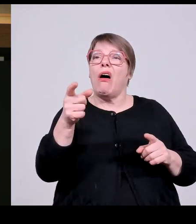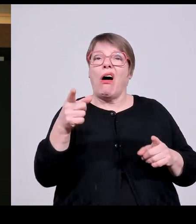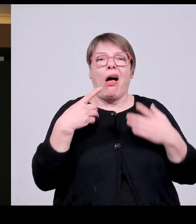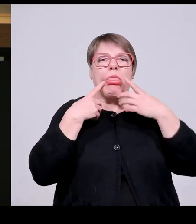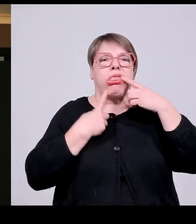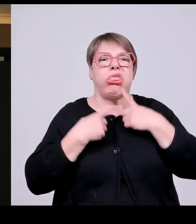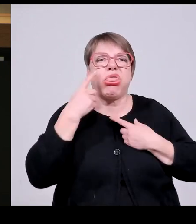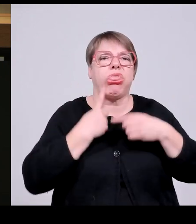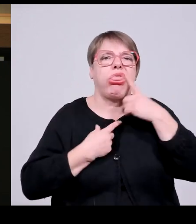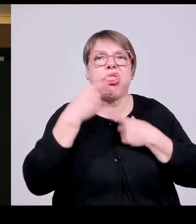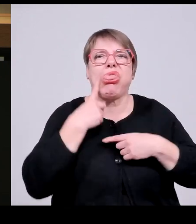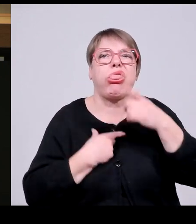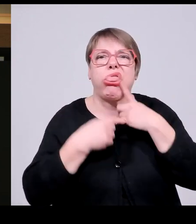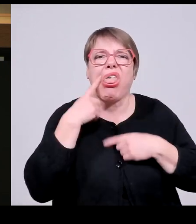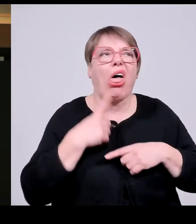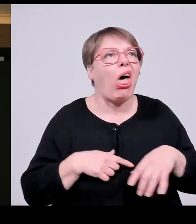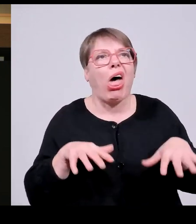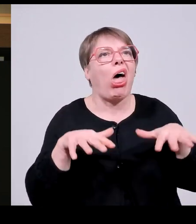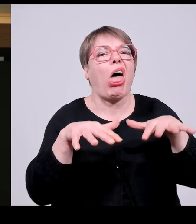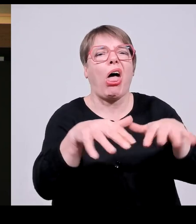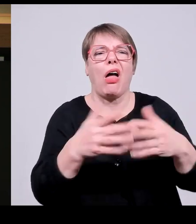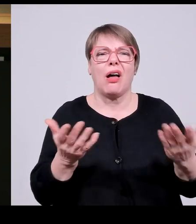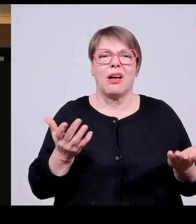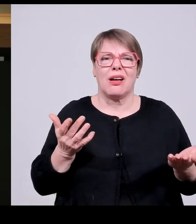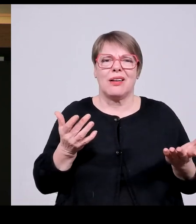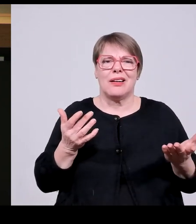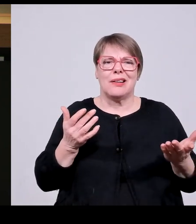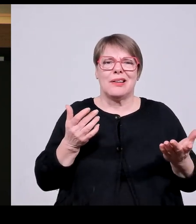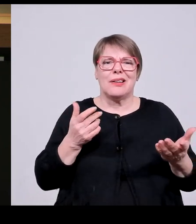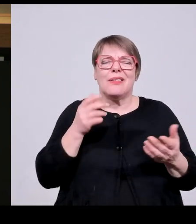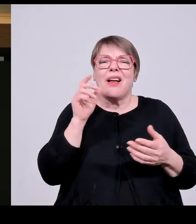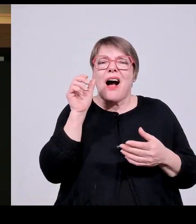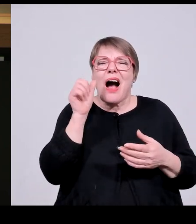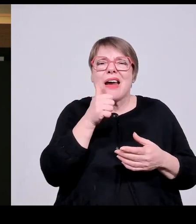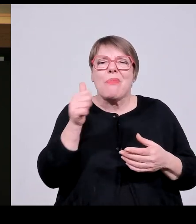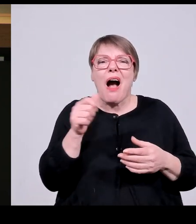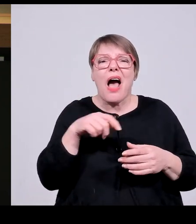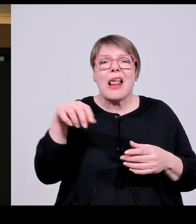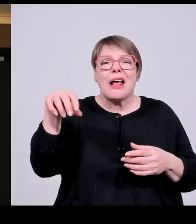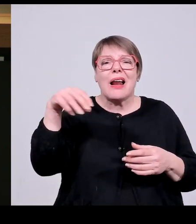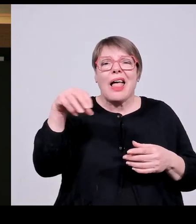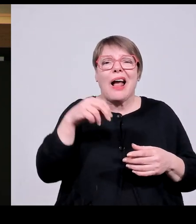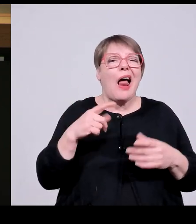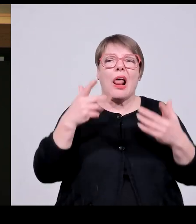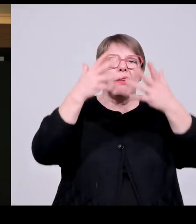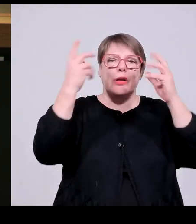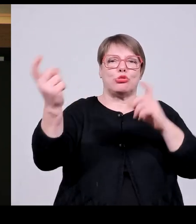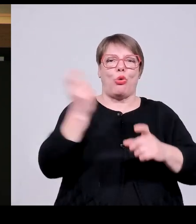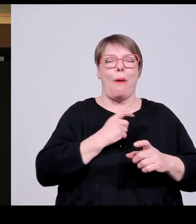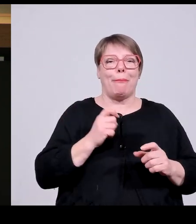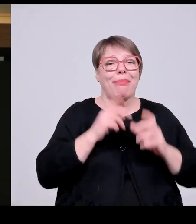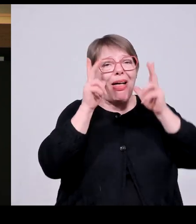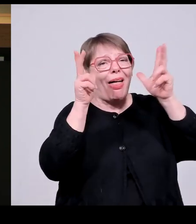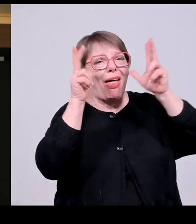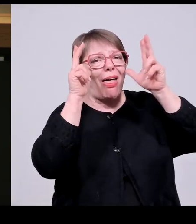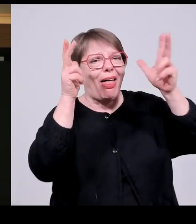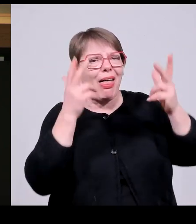Die Ausführung ist wieder einmal ganz, ganz mies. Und deswegen werden wir dem nicht widersprechen.